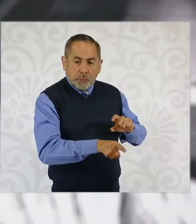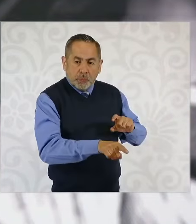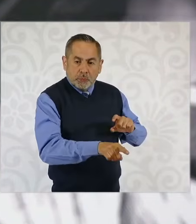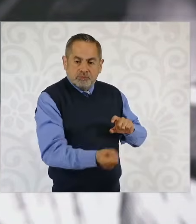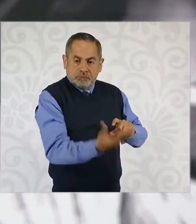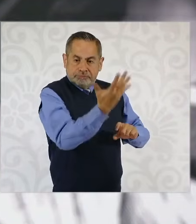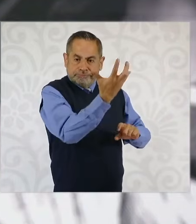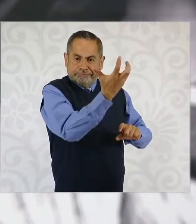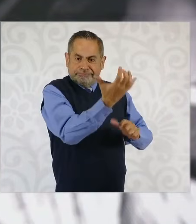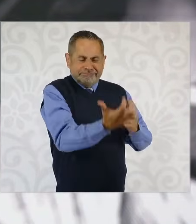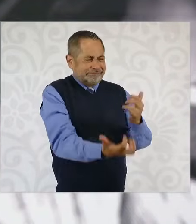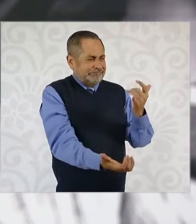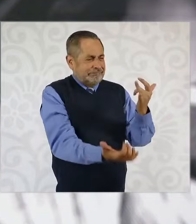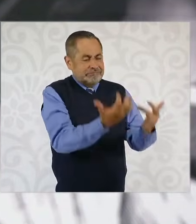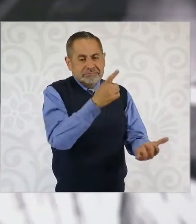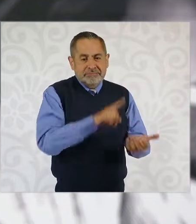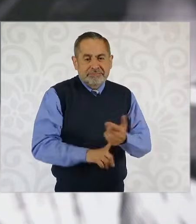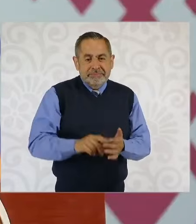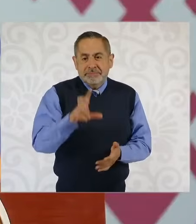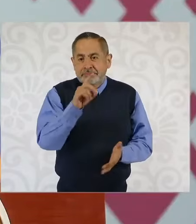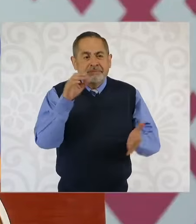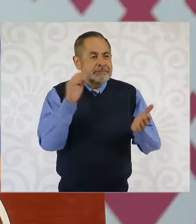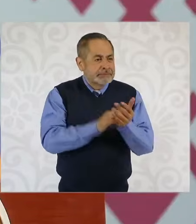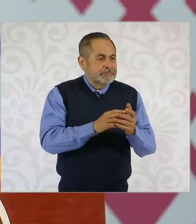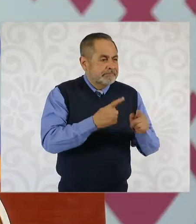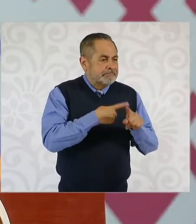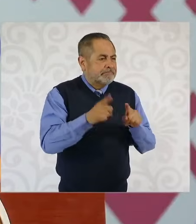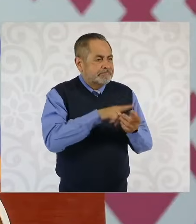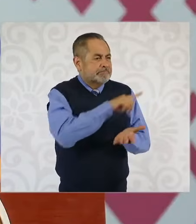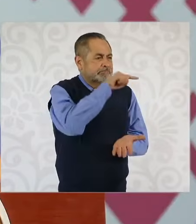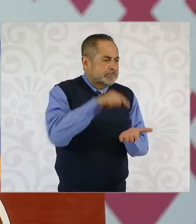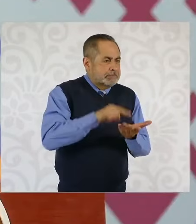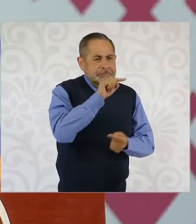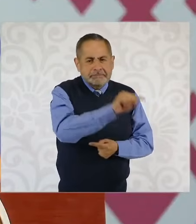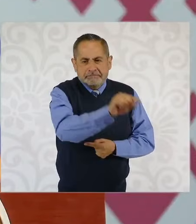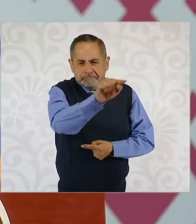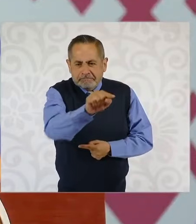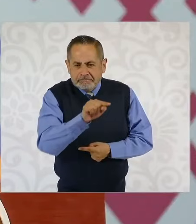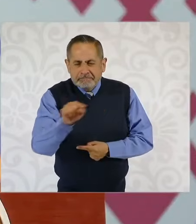se han desactivado 30,000 túneles huachicoleros que es una de las modalidades últimas modalidades